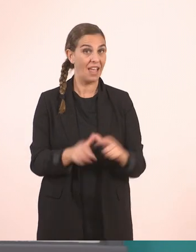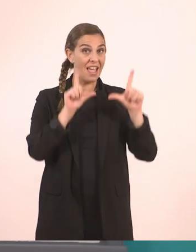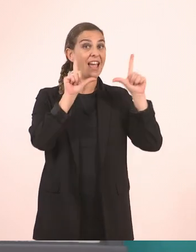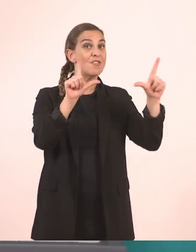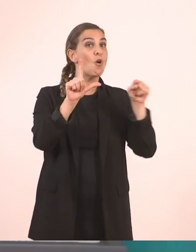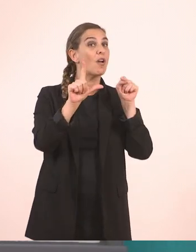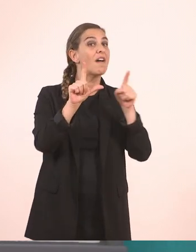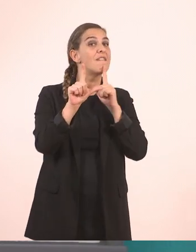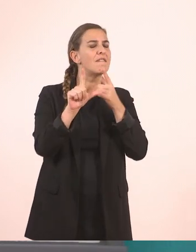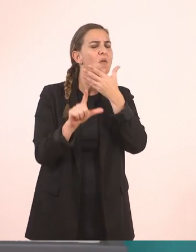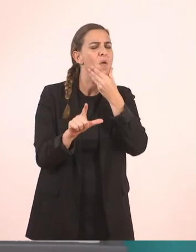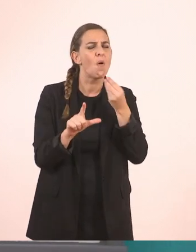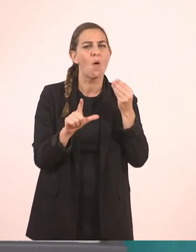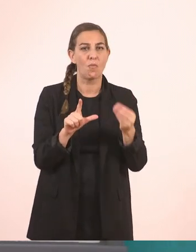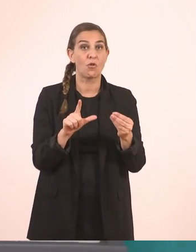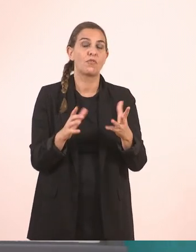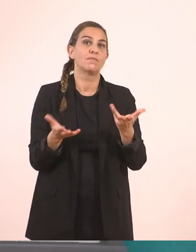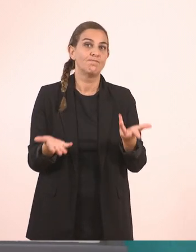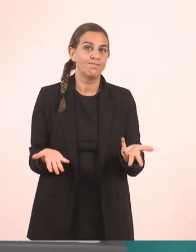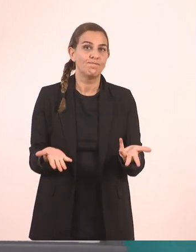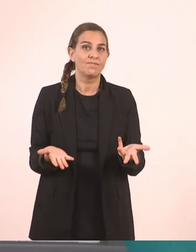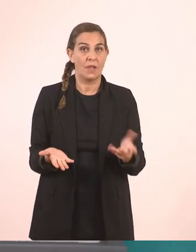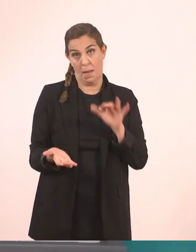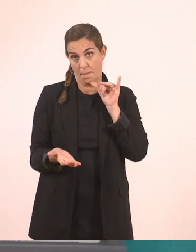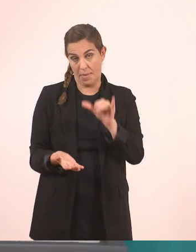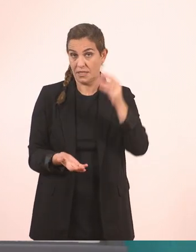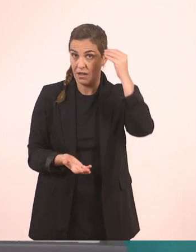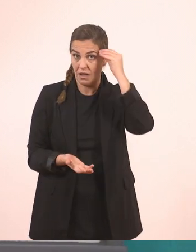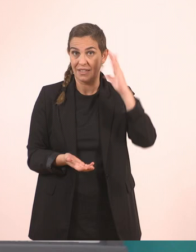καταρχάς να πούμε ότι η εικόνα της γέννησης είναι μία εορταστική εικόνα,